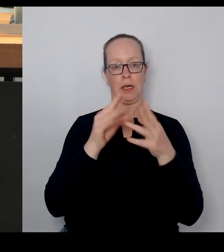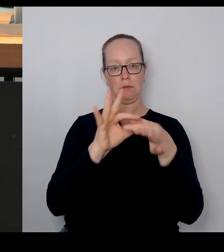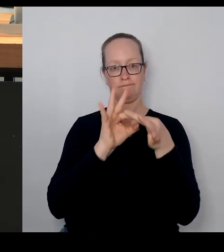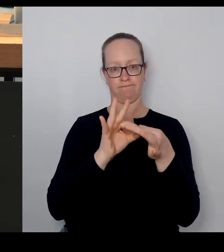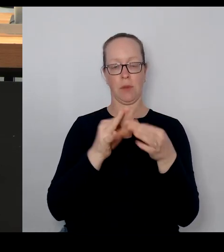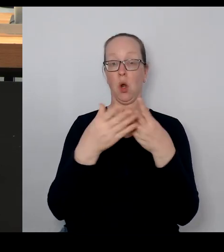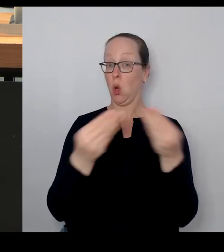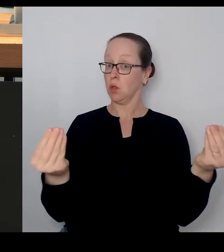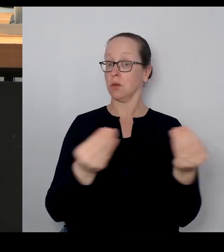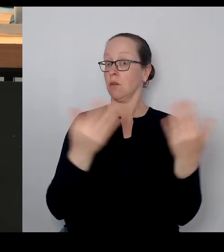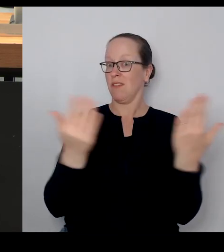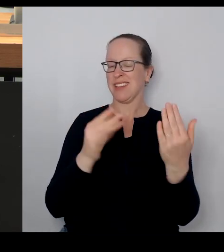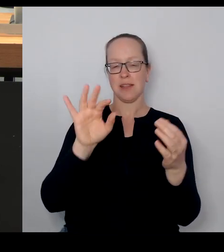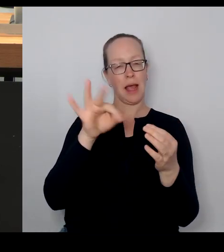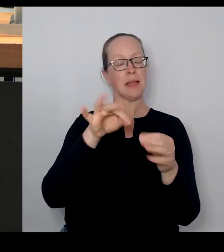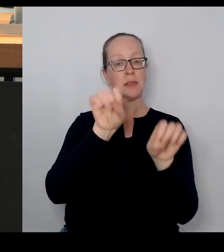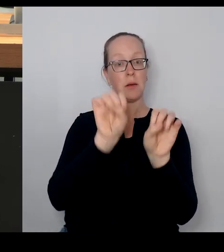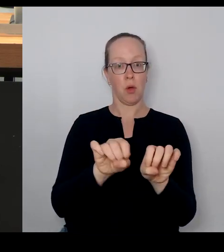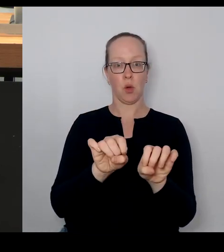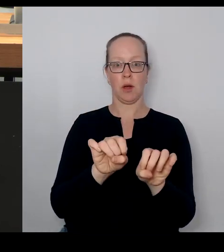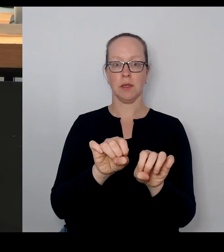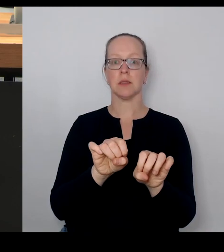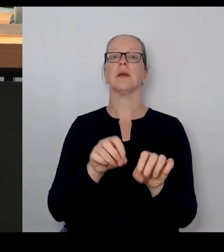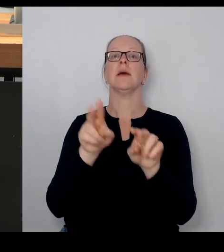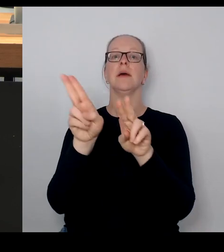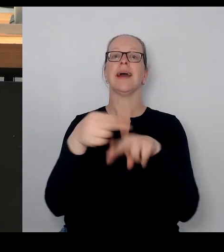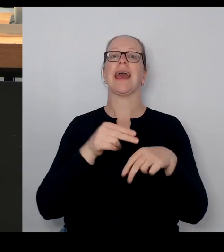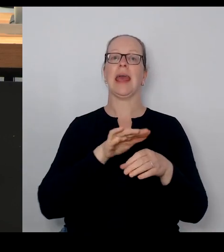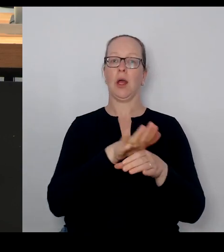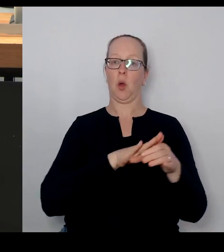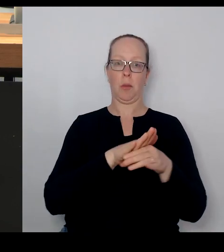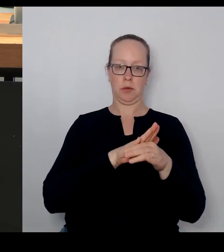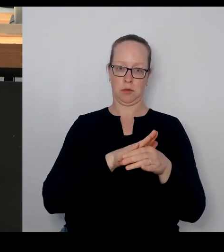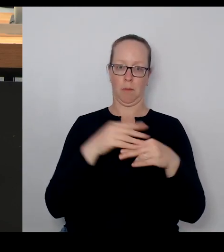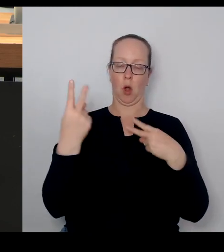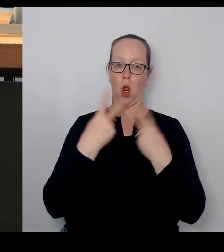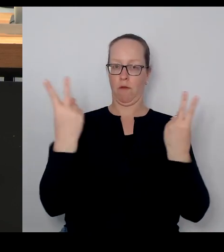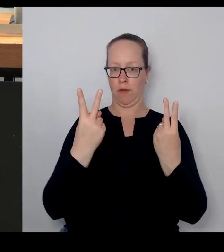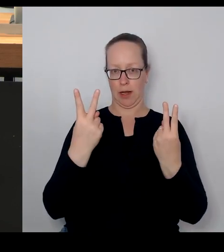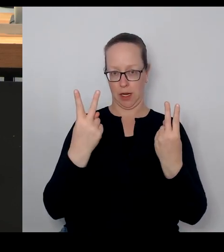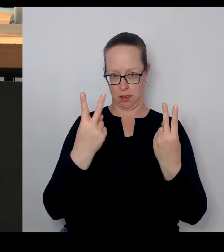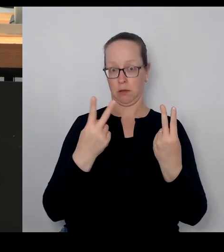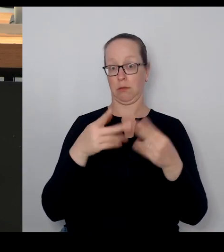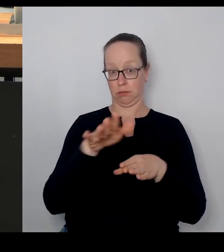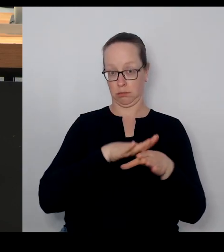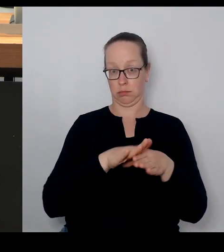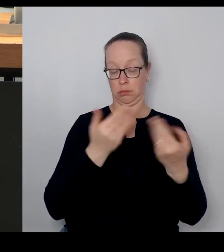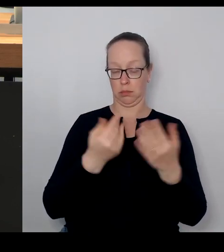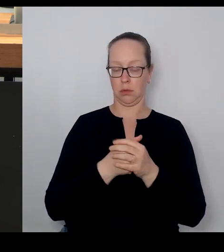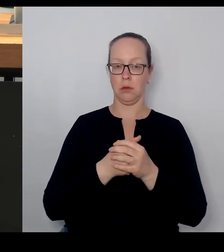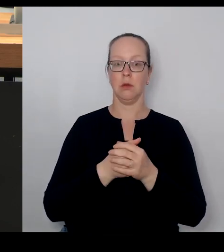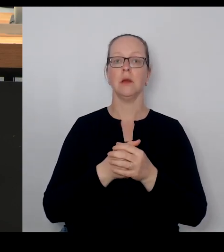öffentlichen Gebäuden, Bezirks ämtern oder so mag das anders sein. Kann man drüber diskutieren, aber für Schulen ist es die einzige Lösung.